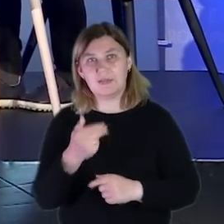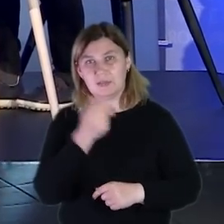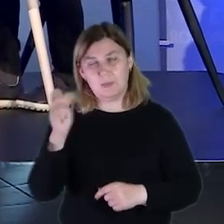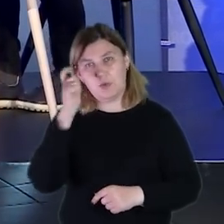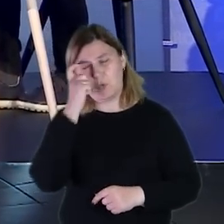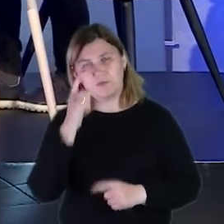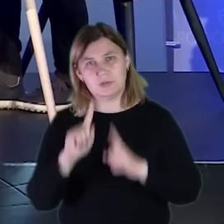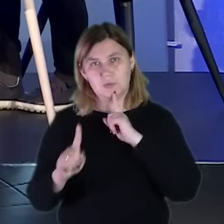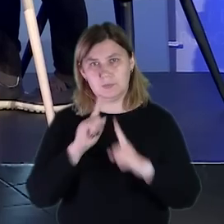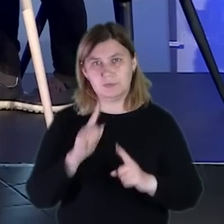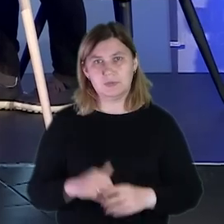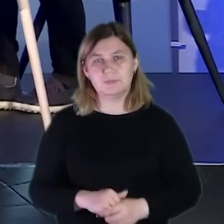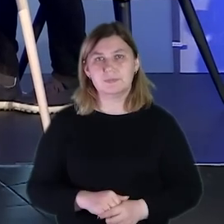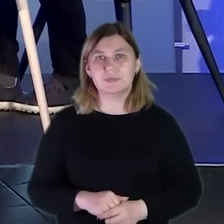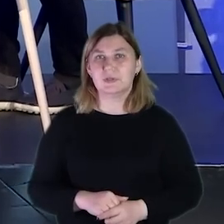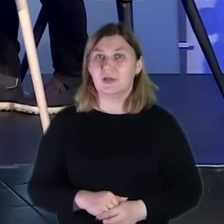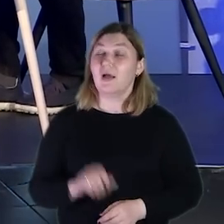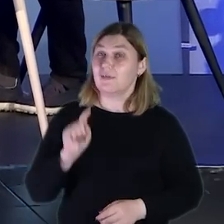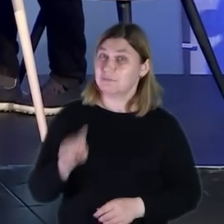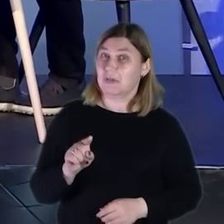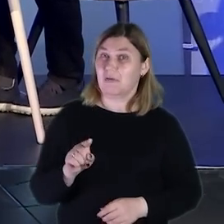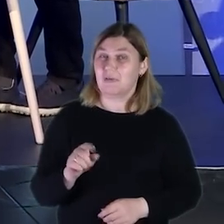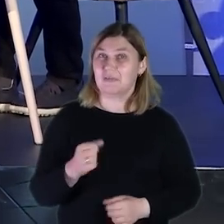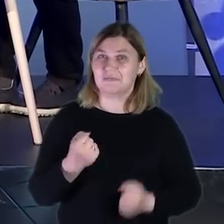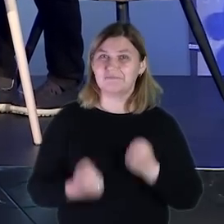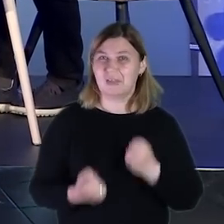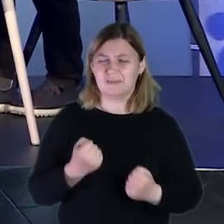rozmowy. -To jest filozoficzne pytanie tak naprawdę,